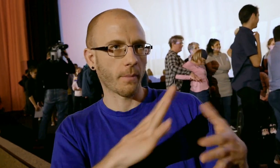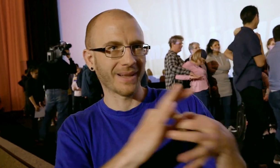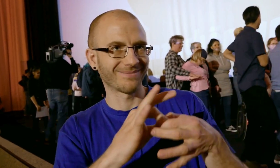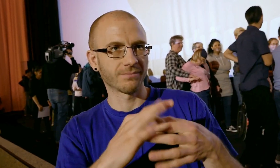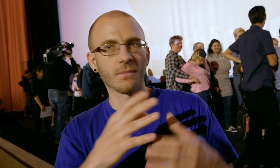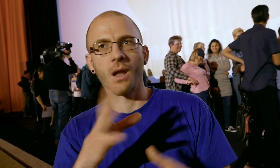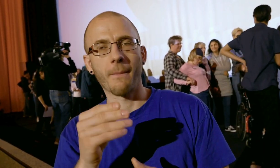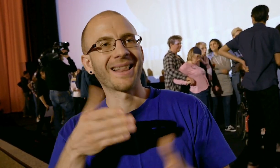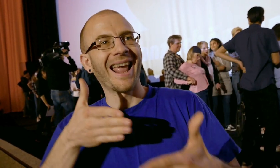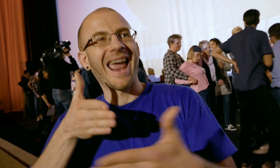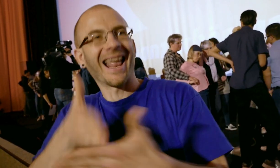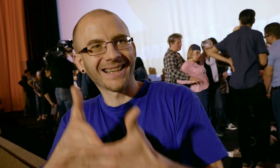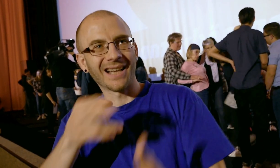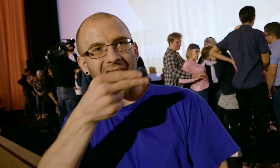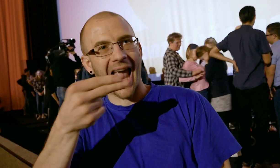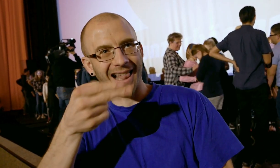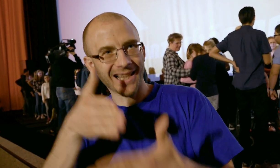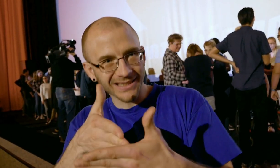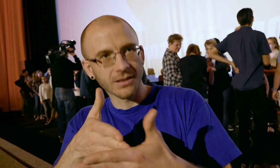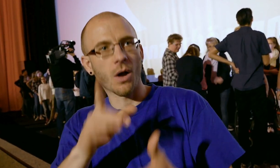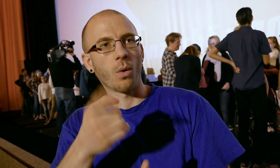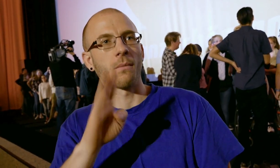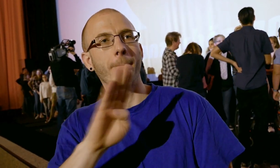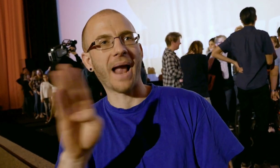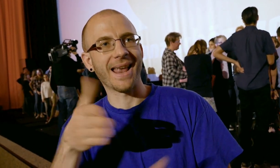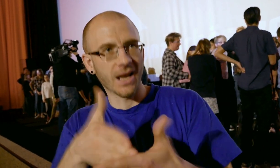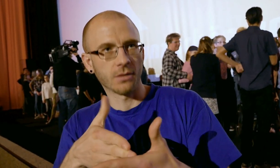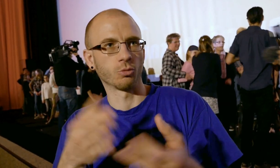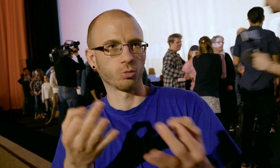Ein Hindernis, welches sich vor mir befindet,